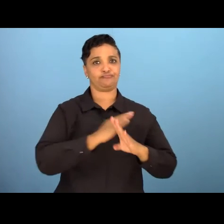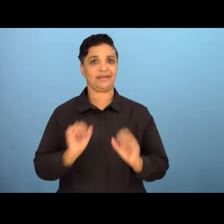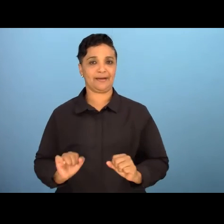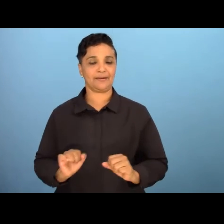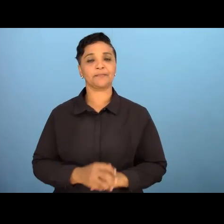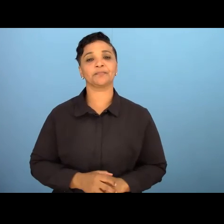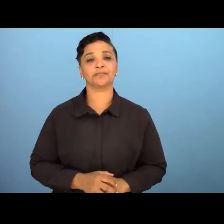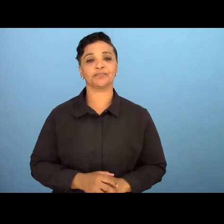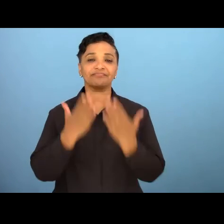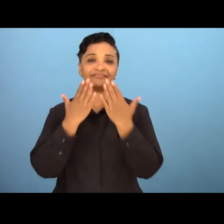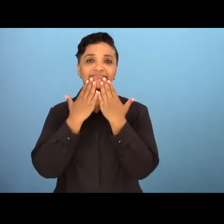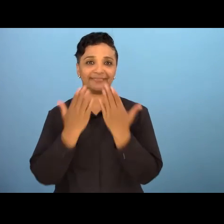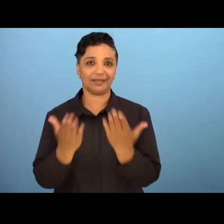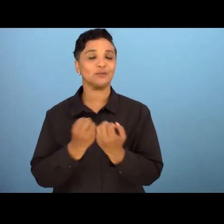Gracias.